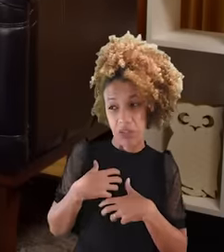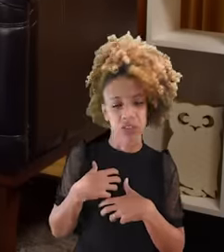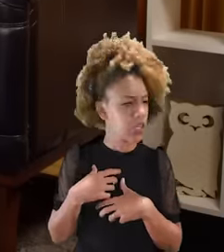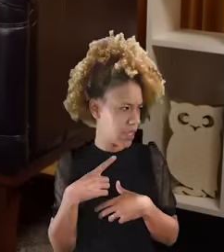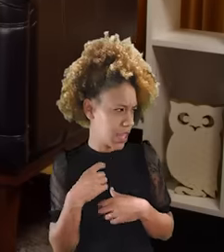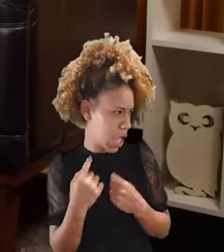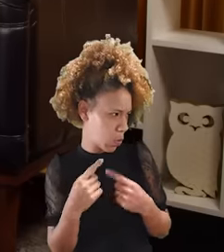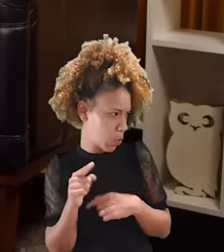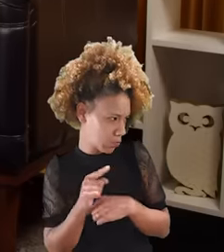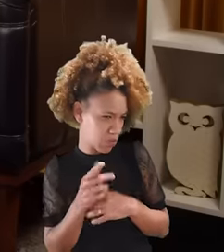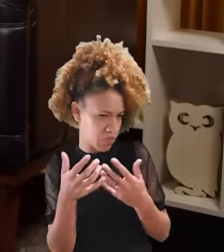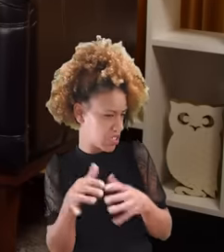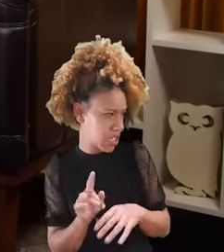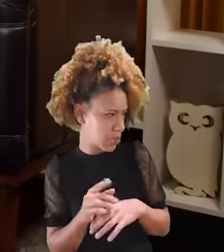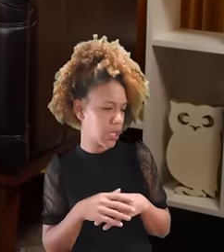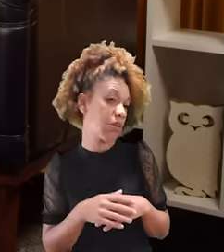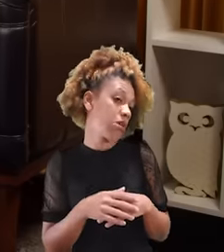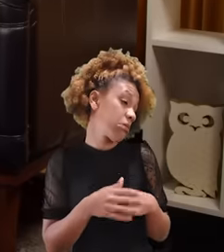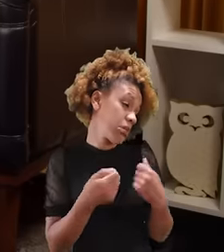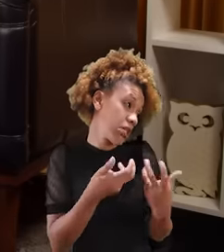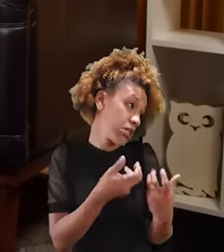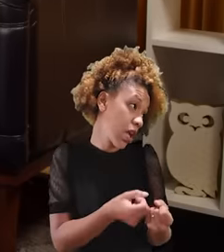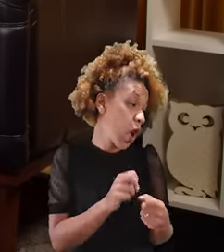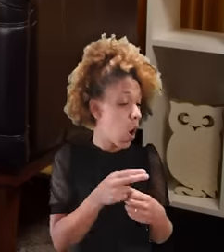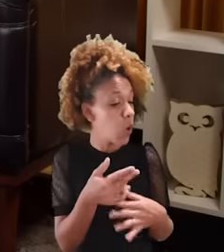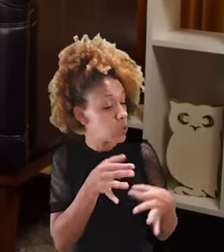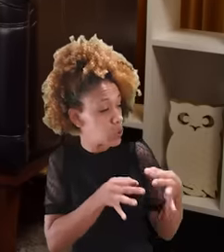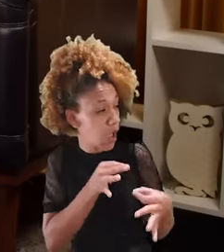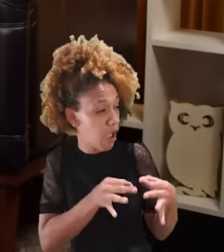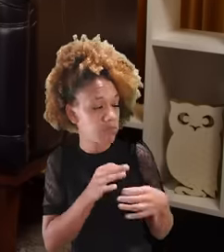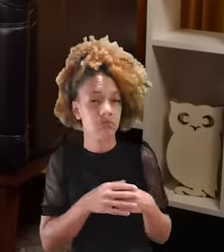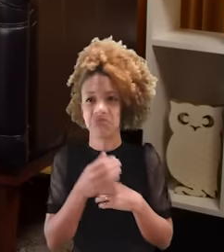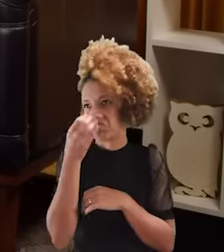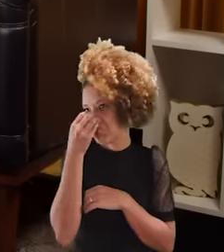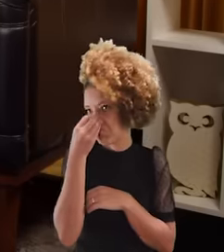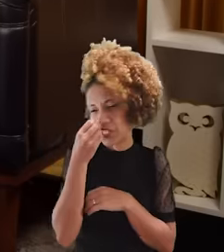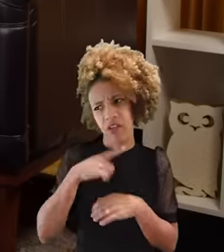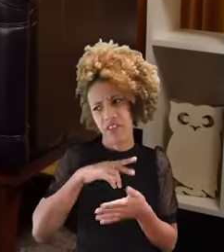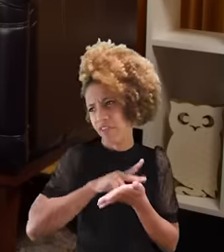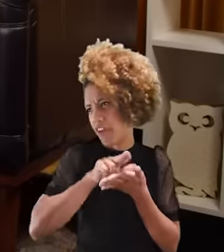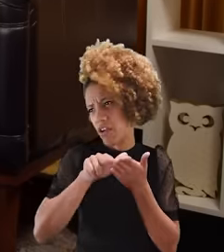não que você se arrependeu de você ter dado ou foi muito julgada foi vários vários mas mais isso mais